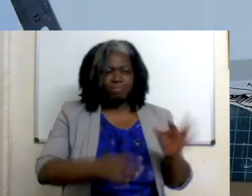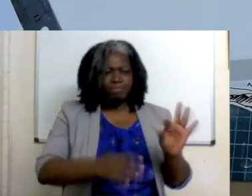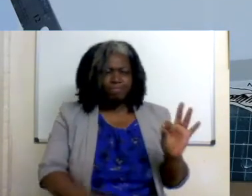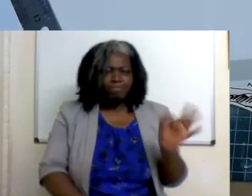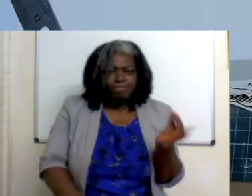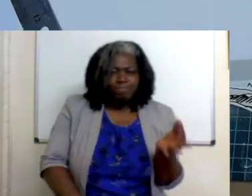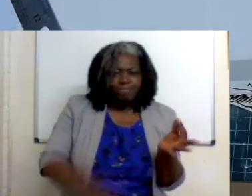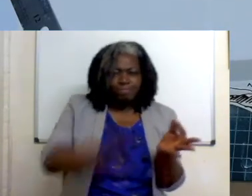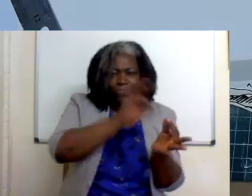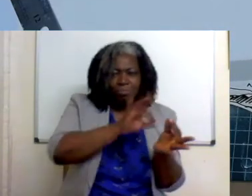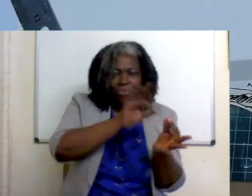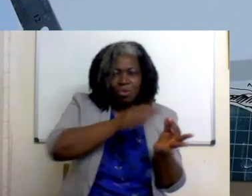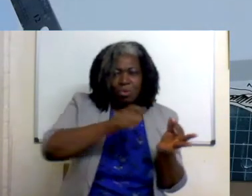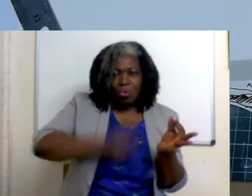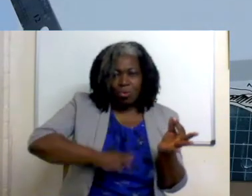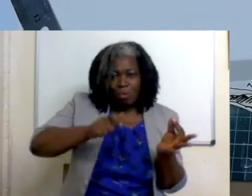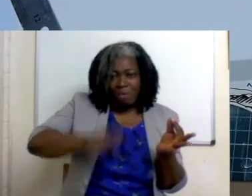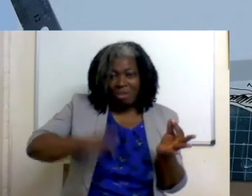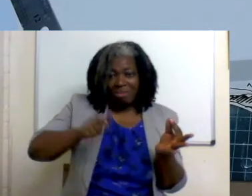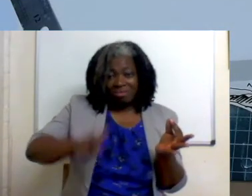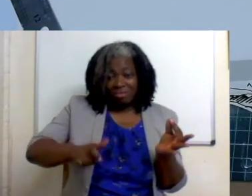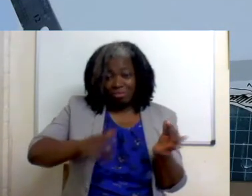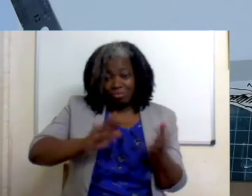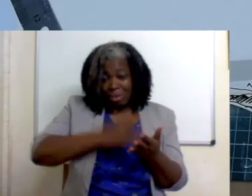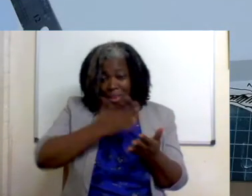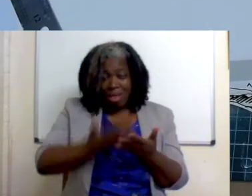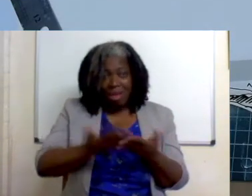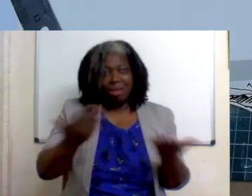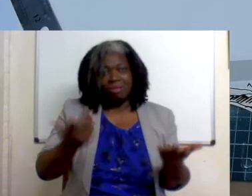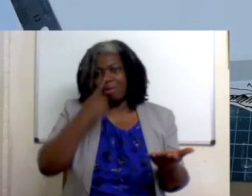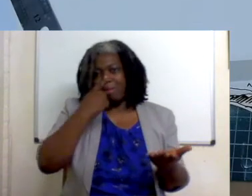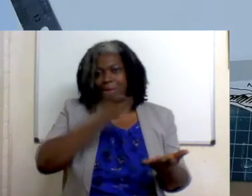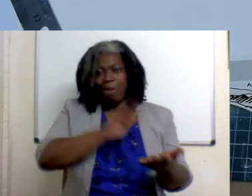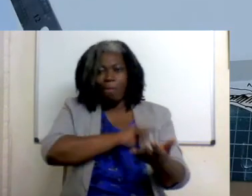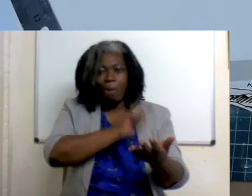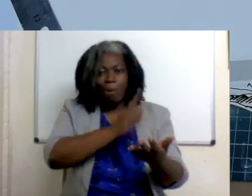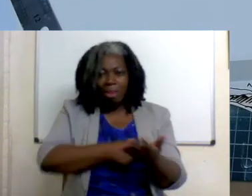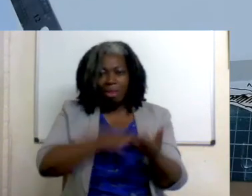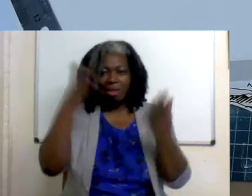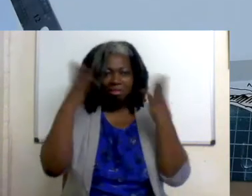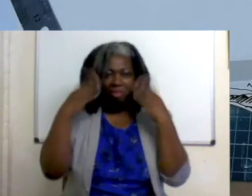cesky preklad, nebo lidsky preklad, nebo jakykoliv jazyk,